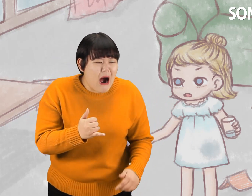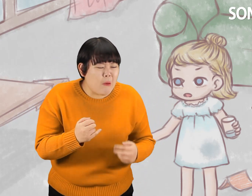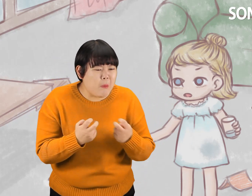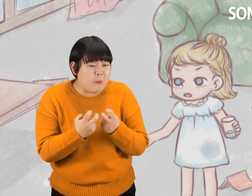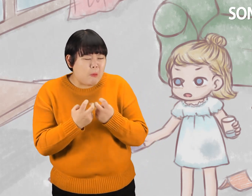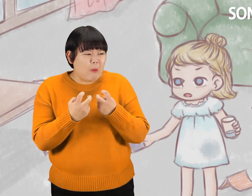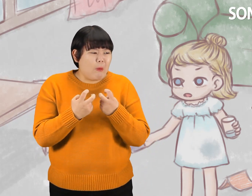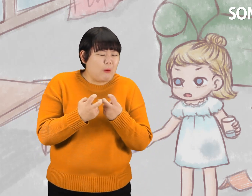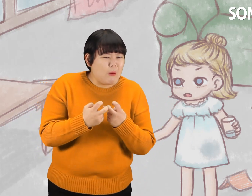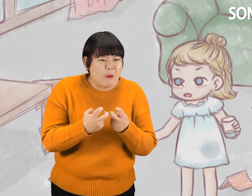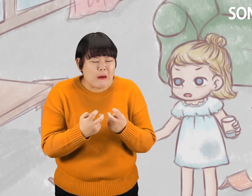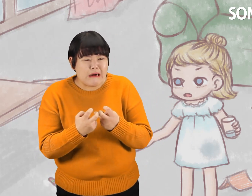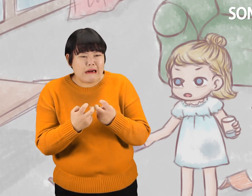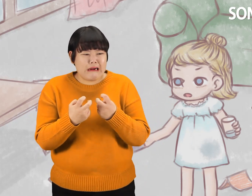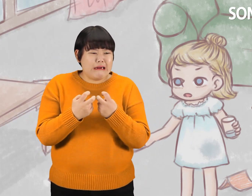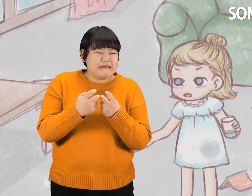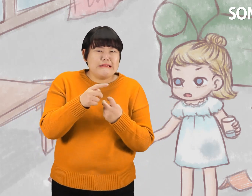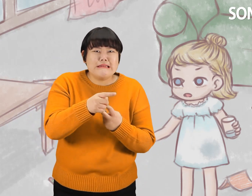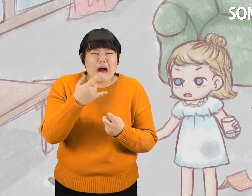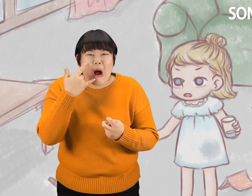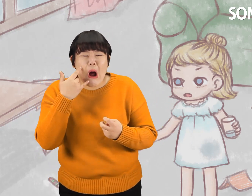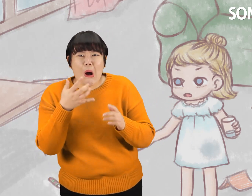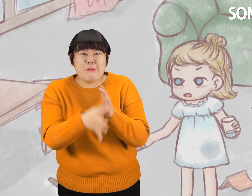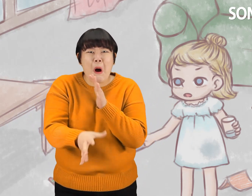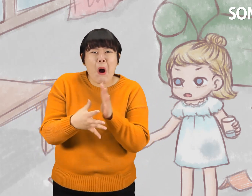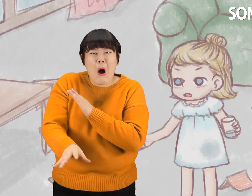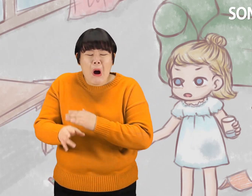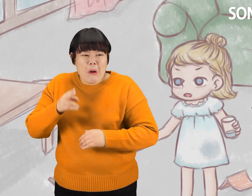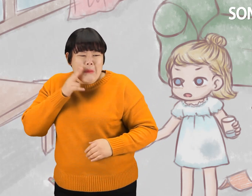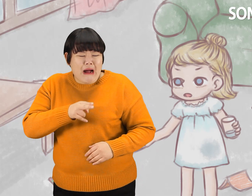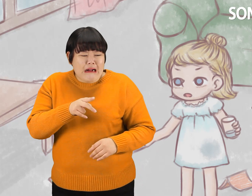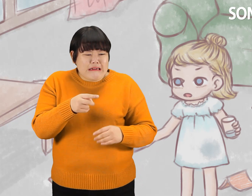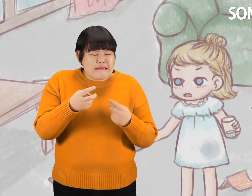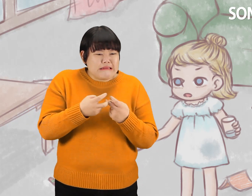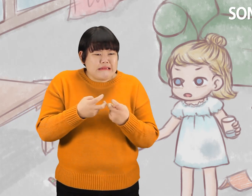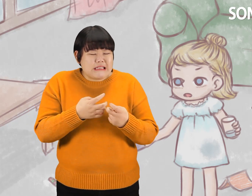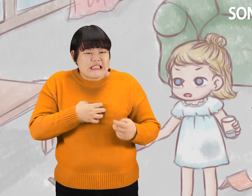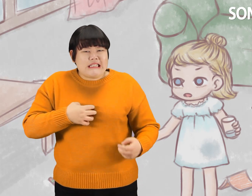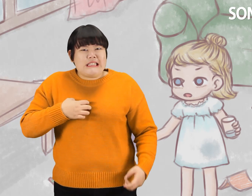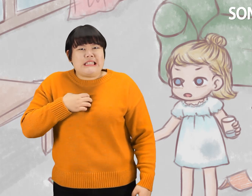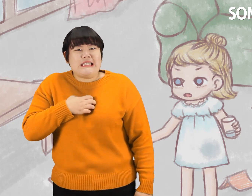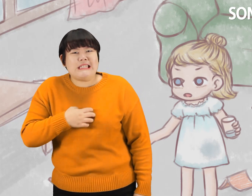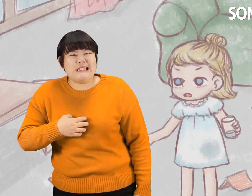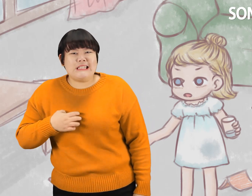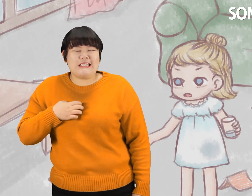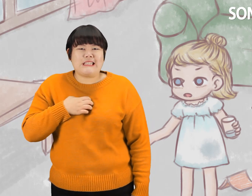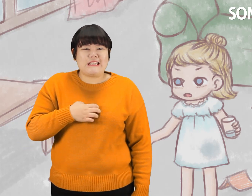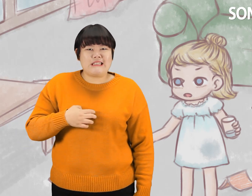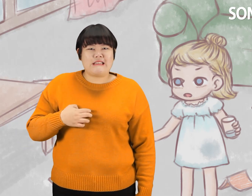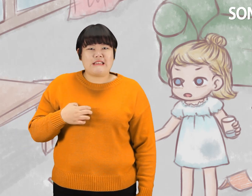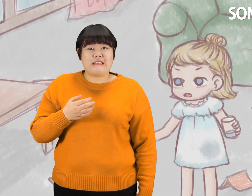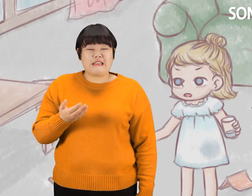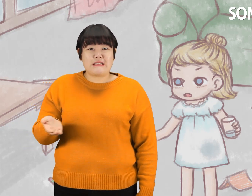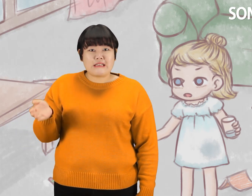父と母はますます荒く行動するヘレンが大変心配になりました。